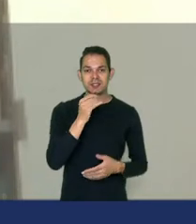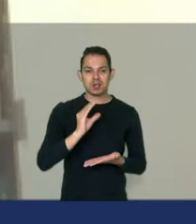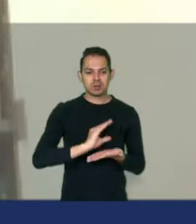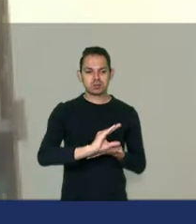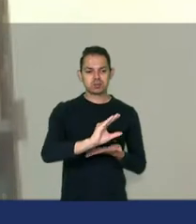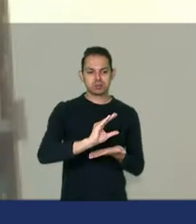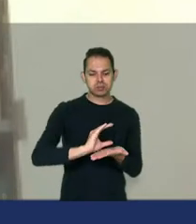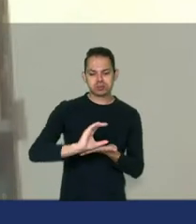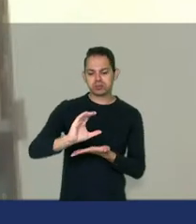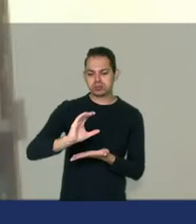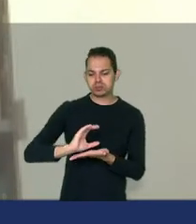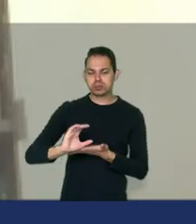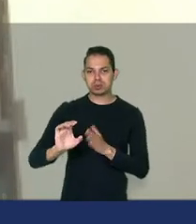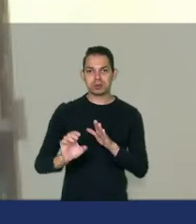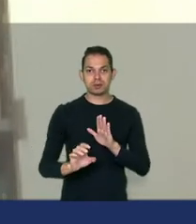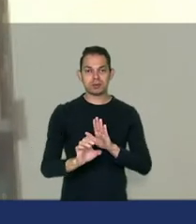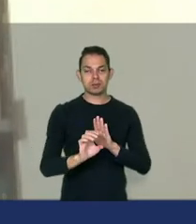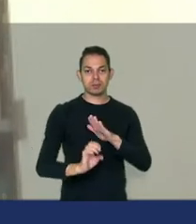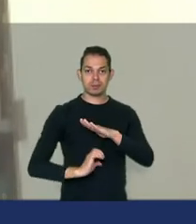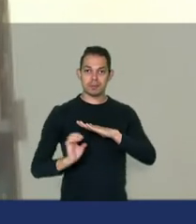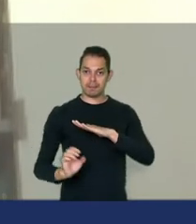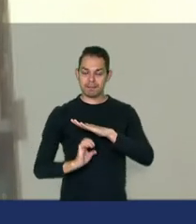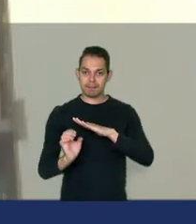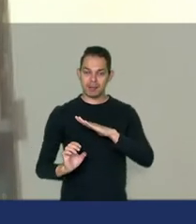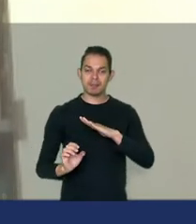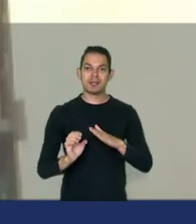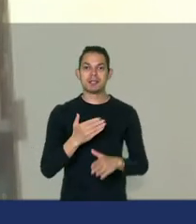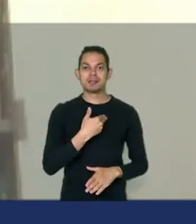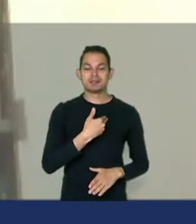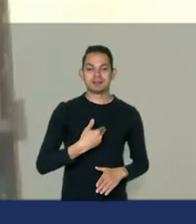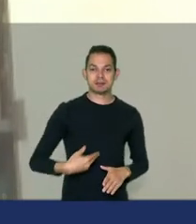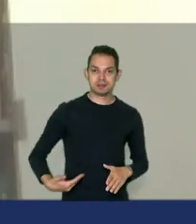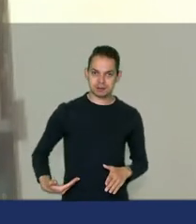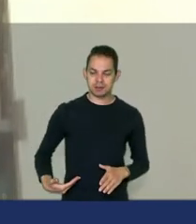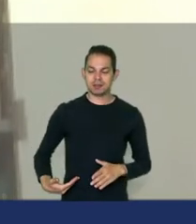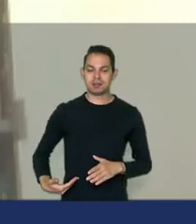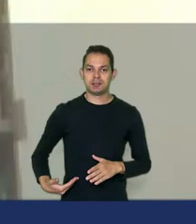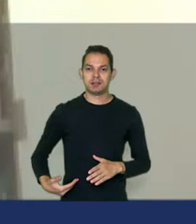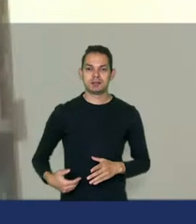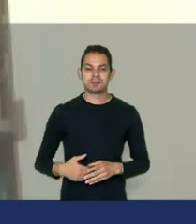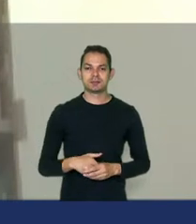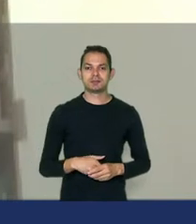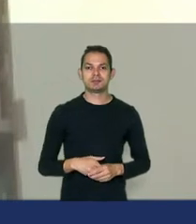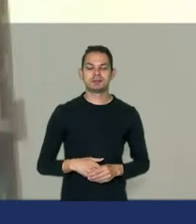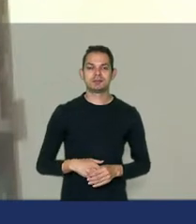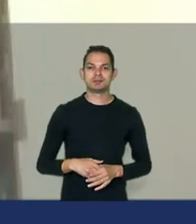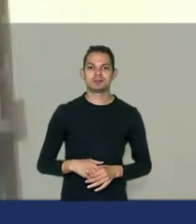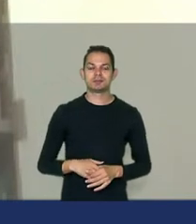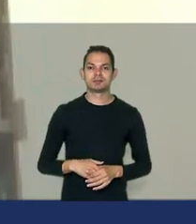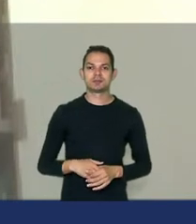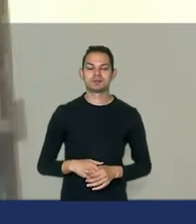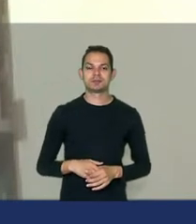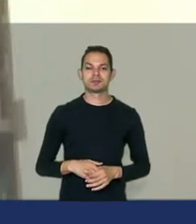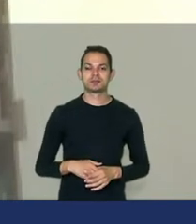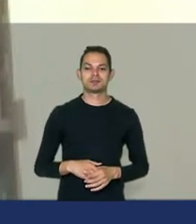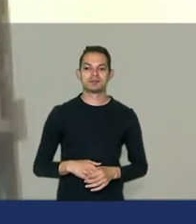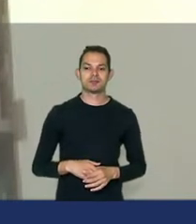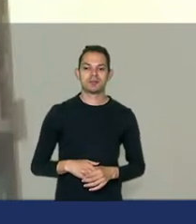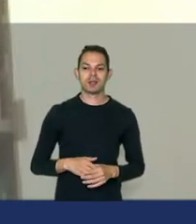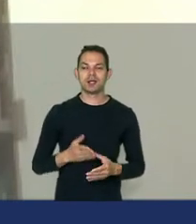BARATA. INFELIZMENTE, TODOS ESSES INVESTIMENTOS POR UMA ESTATAL, LEMBRANDO PASSO TEM A PARTICIPAÇÃO DO ESTADO BRASILEIRO, NÃO TEM SERVIDO